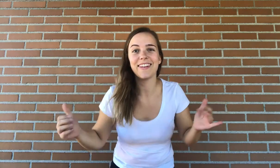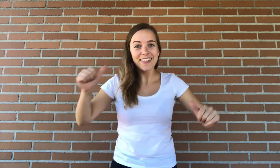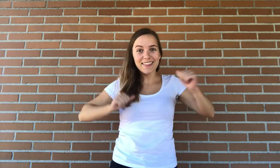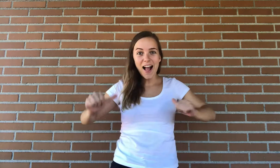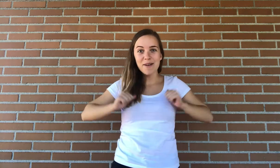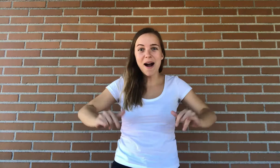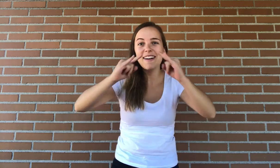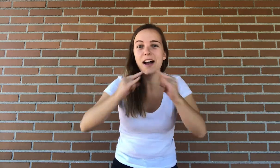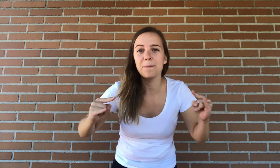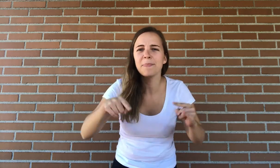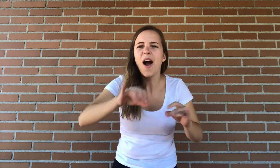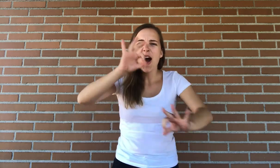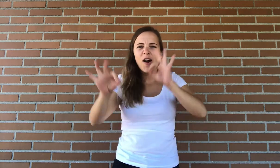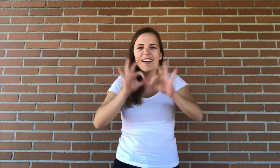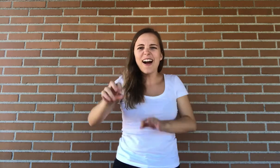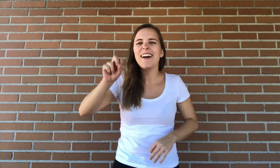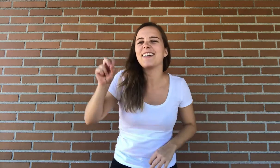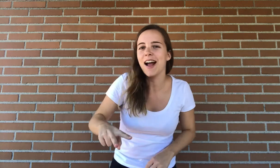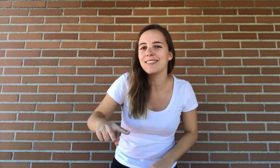¡Llega el "Drama Camp"! ¿Quiénes lo organizan?